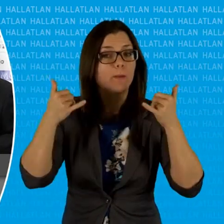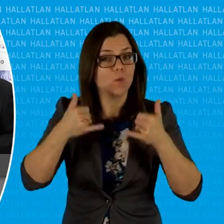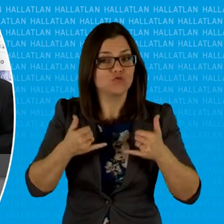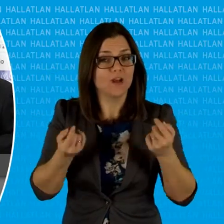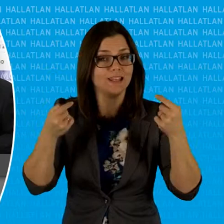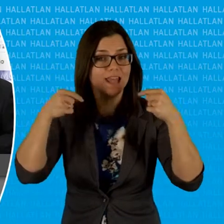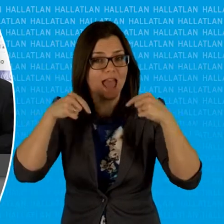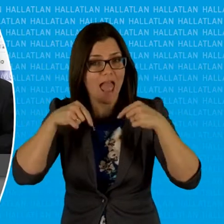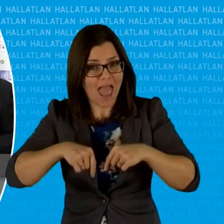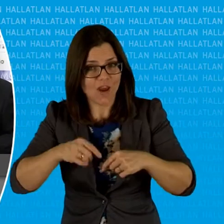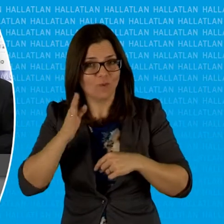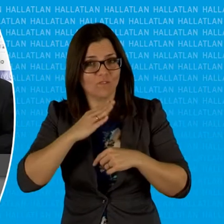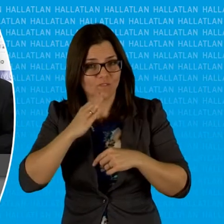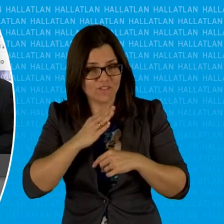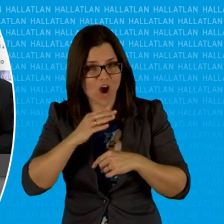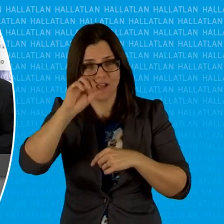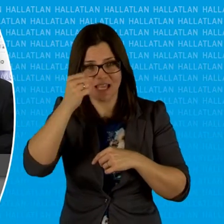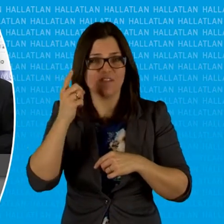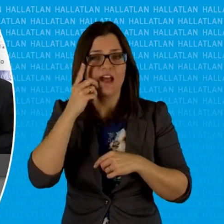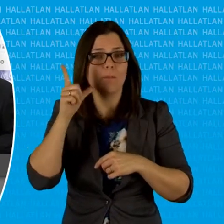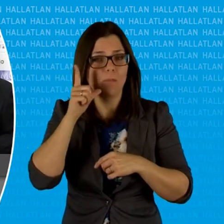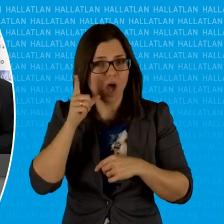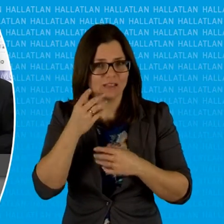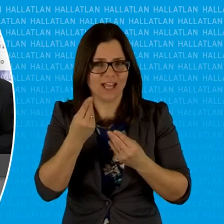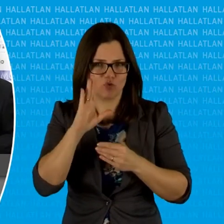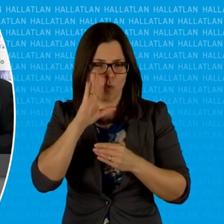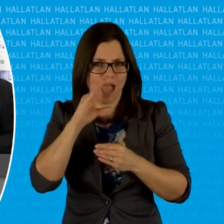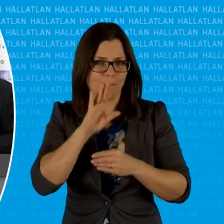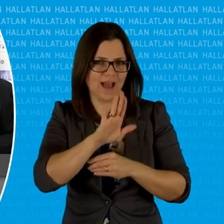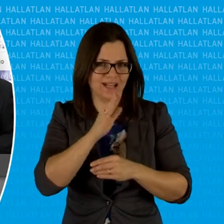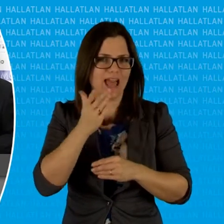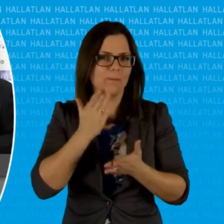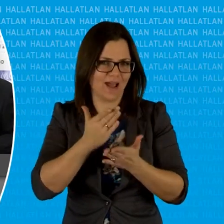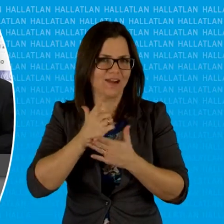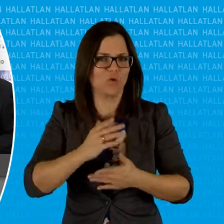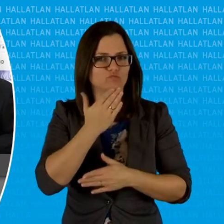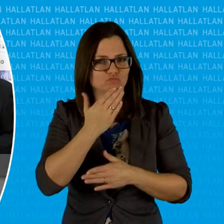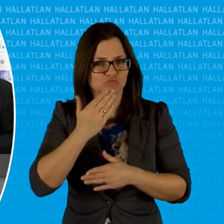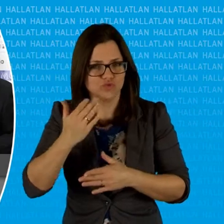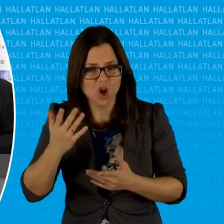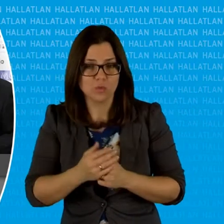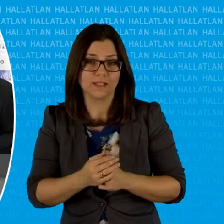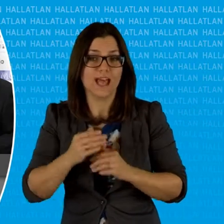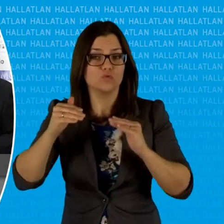Sokan kiábrándultak Blatterből, a szervezet jelenlegi elnökéből.